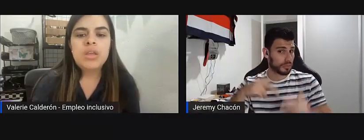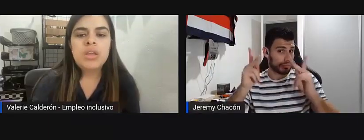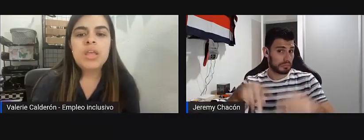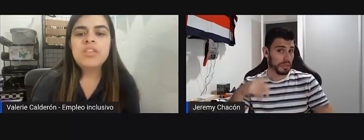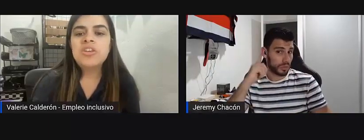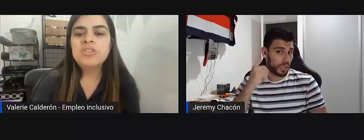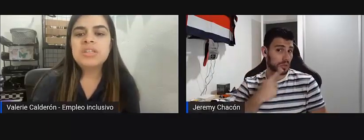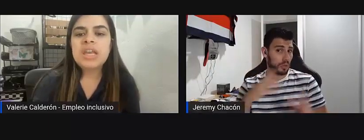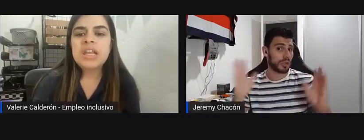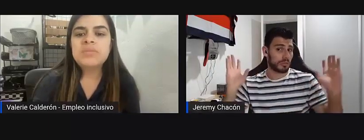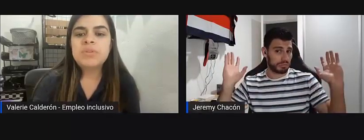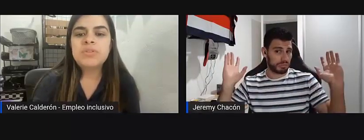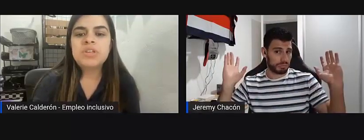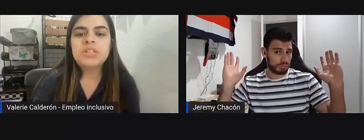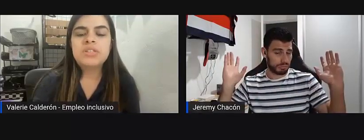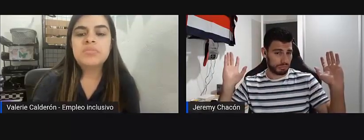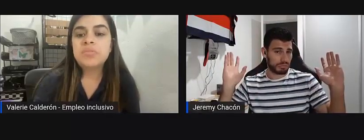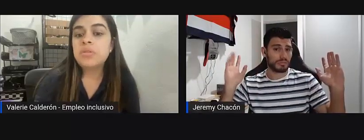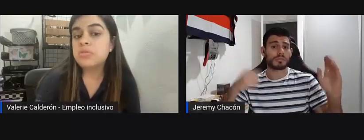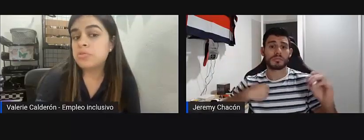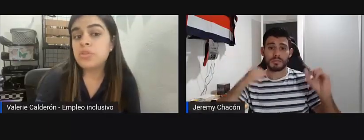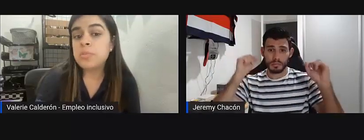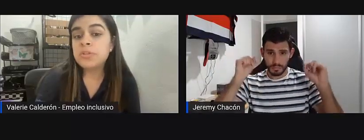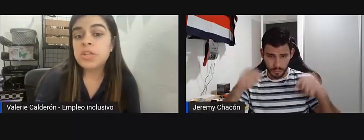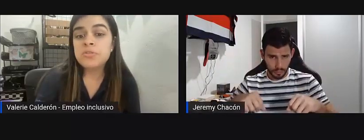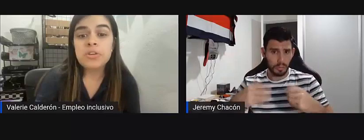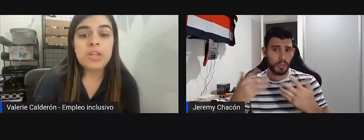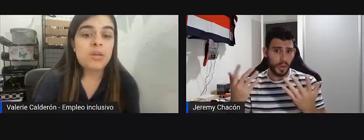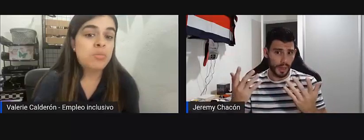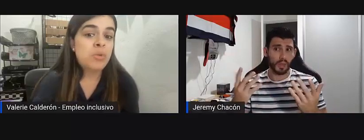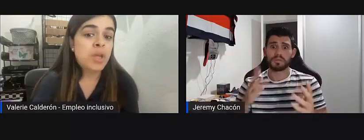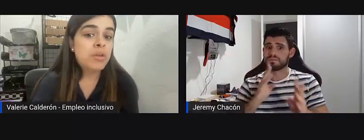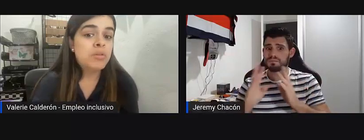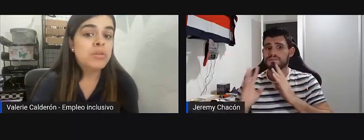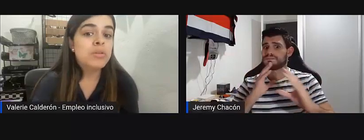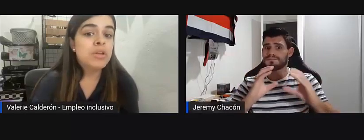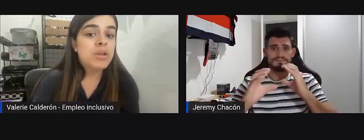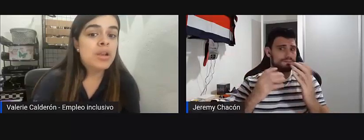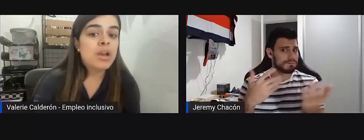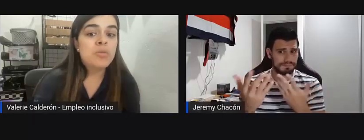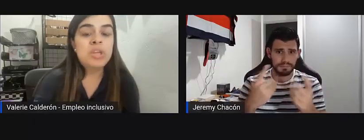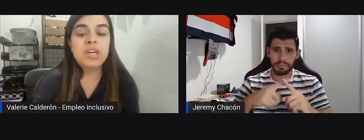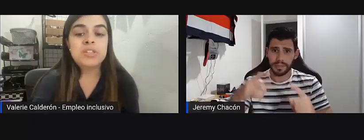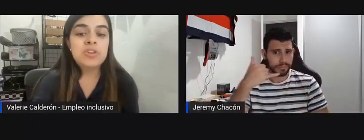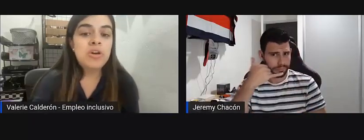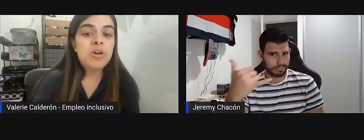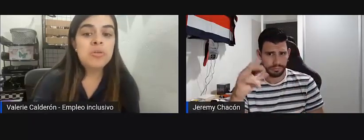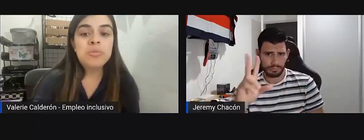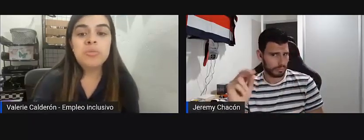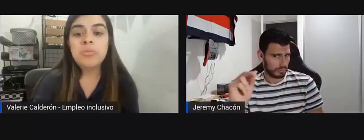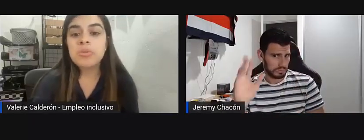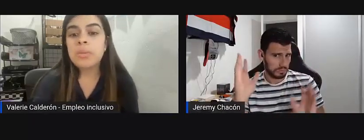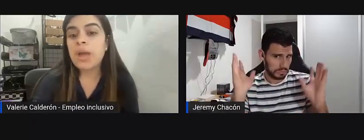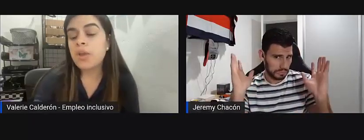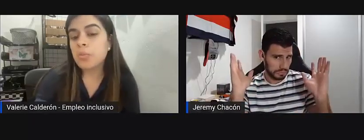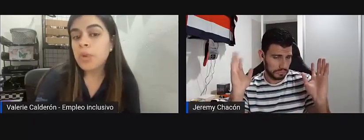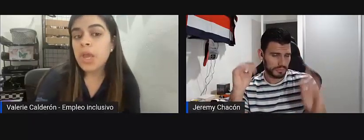Y entonces ahí las personas yo soy persona sorda puedo la comunicación o llamada no